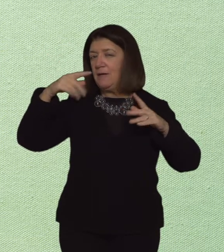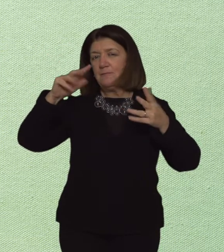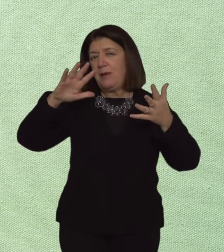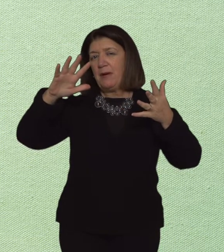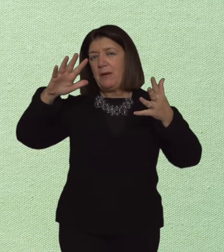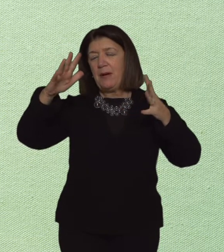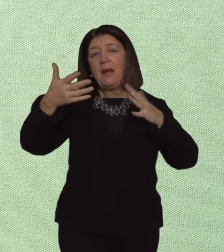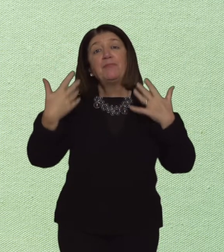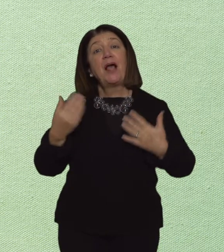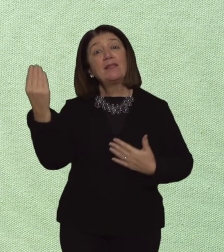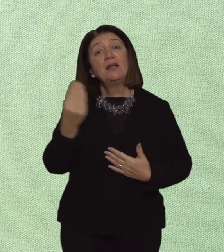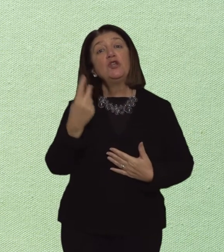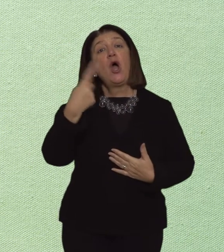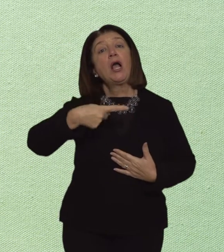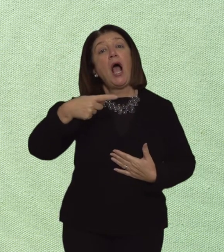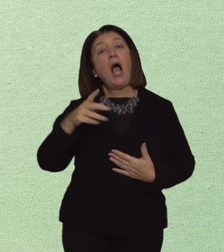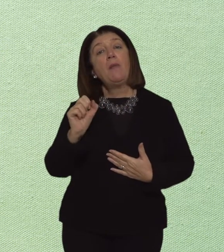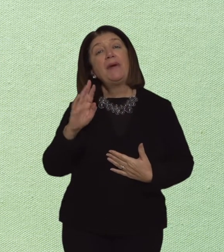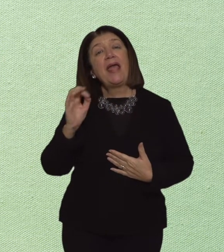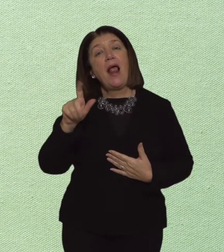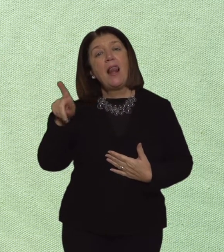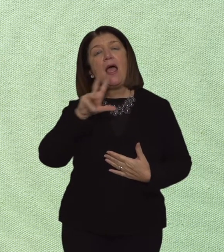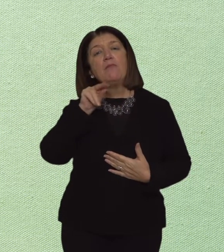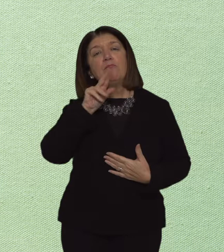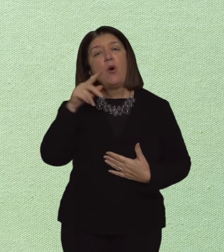di identità, identità nel suo concetto più ampio, nel suo concetto più generale